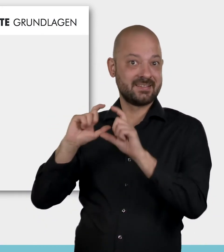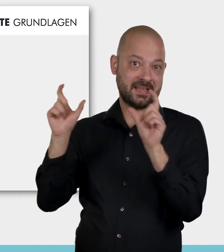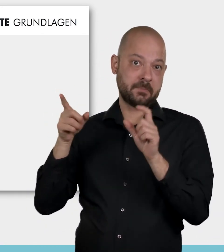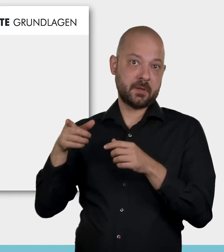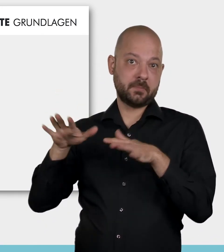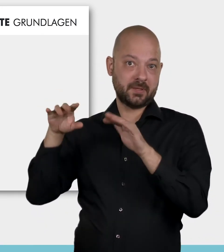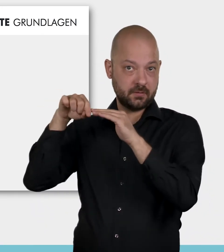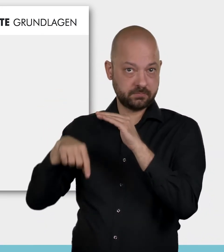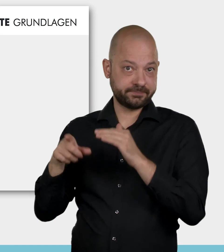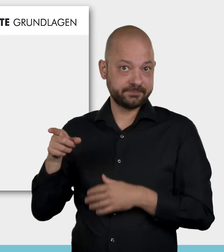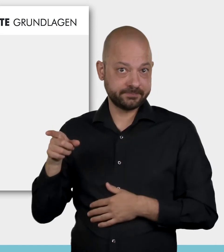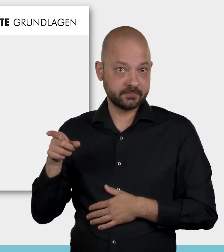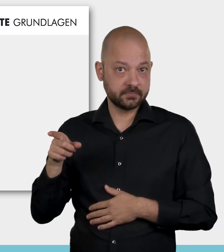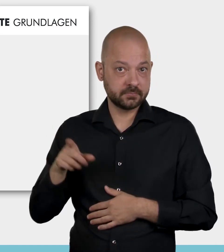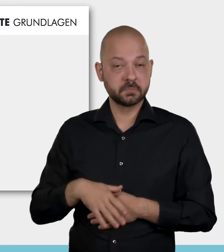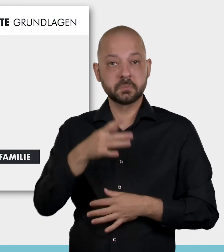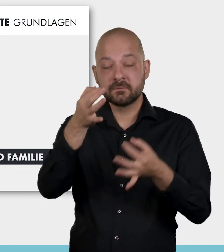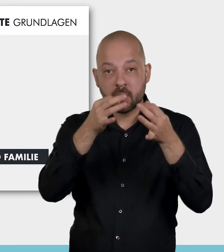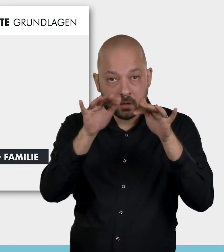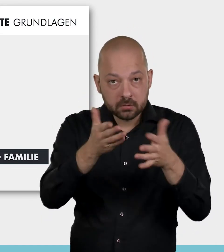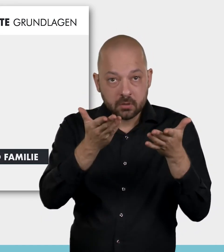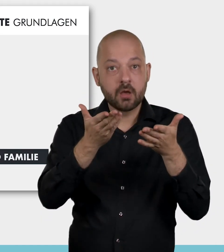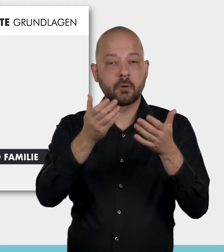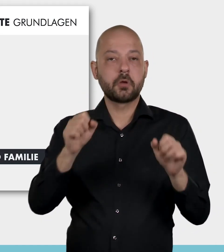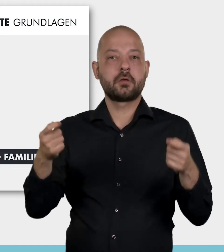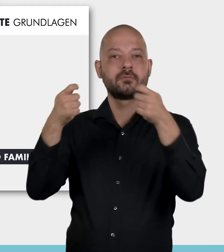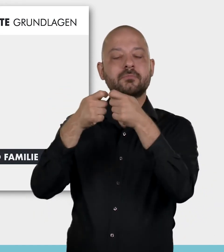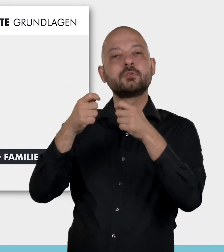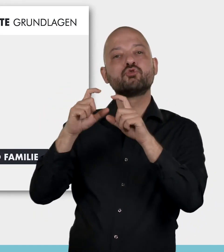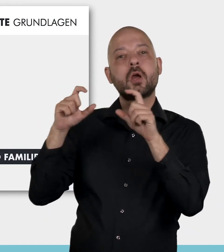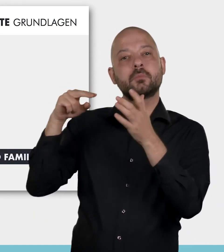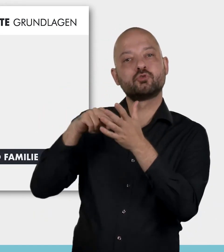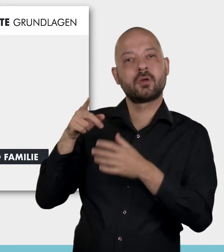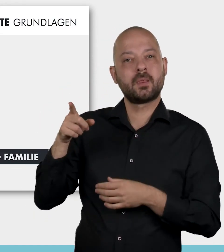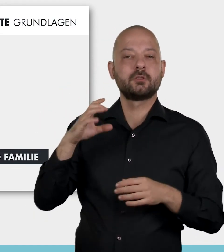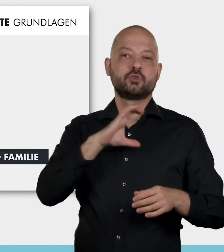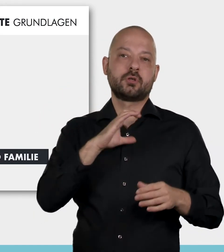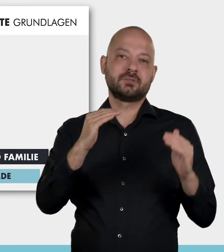Bei Fragen melden Sie sich gern bei der Stabsstelle Chancengleichheit, Diversität und Familie